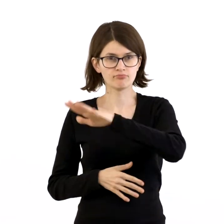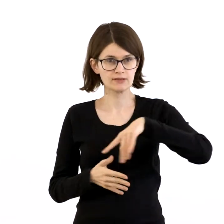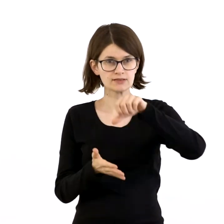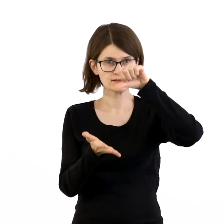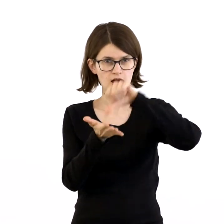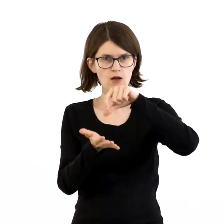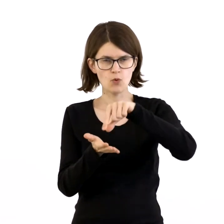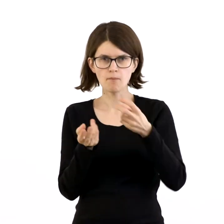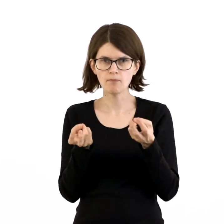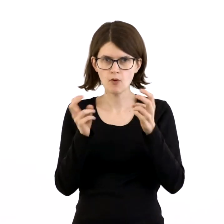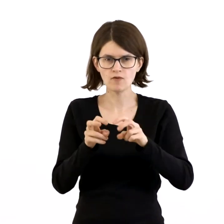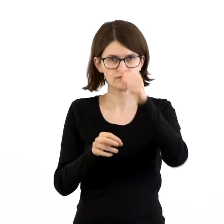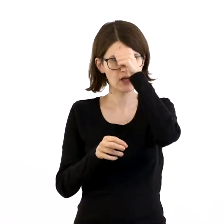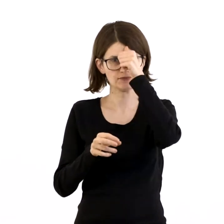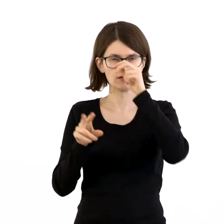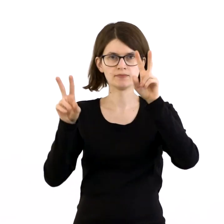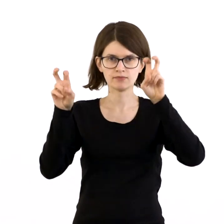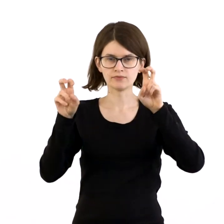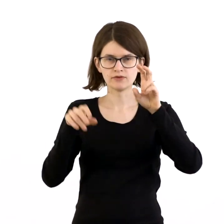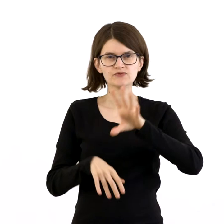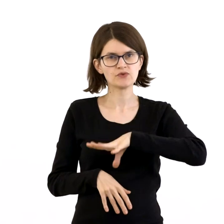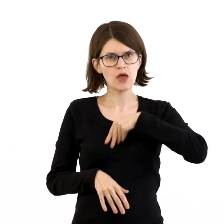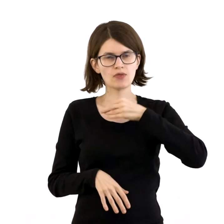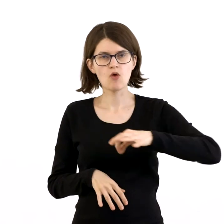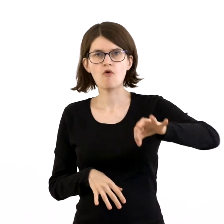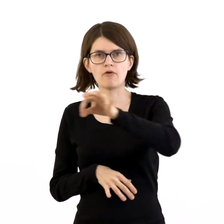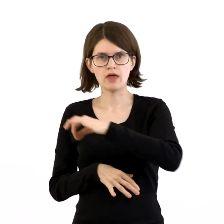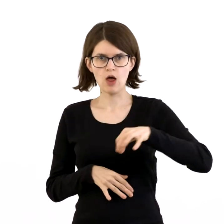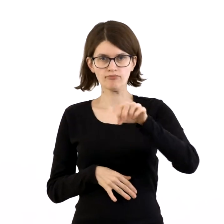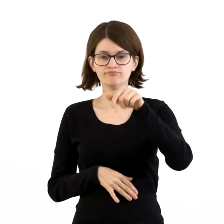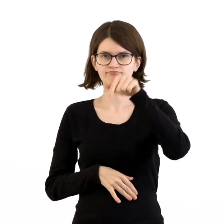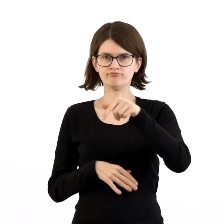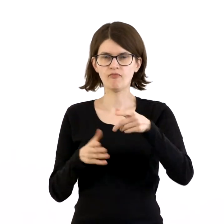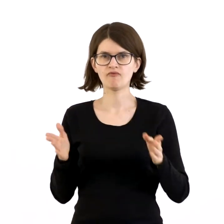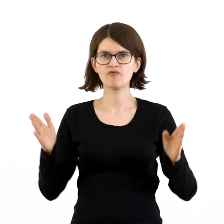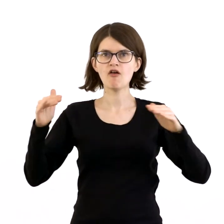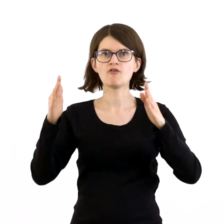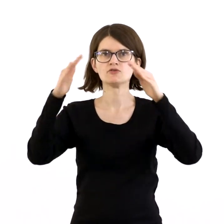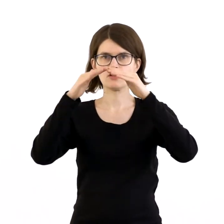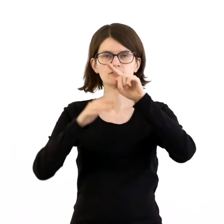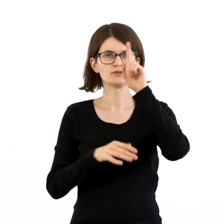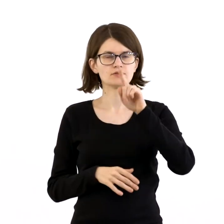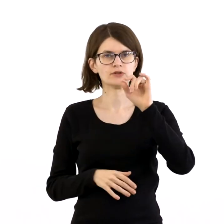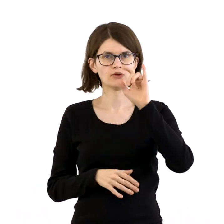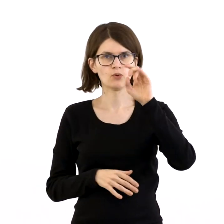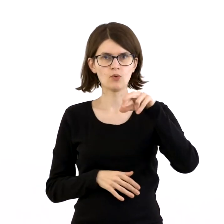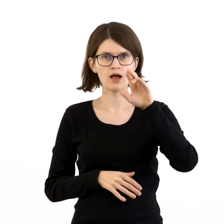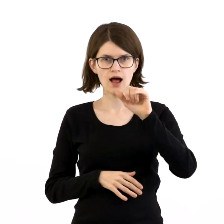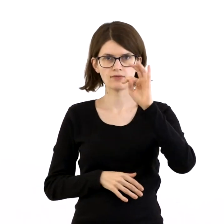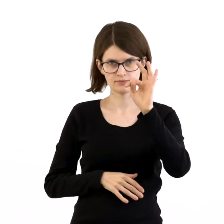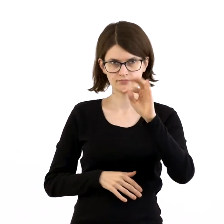Powstawały tzw. święte okręgi z wieżą zigurat w centrum,